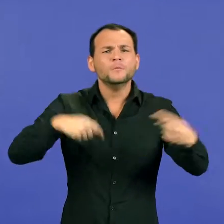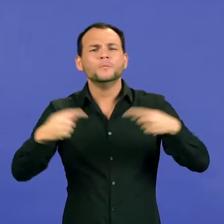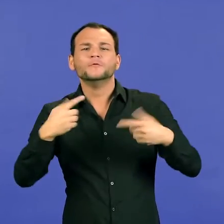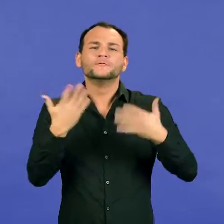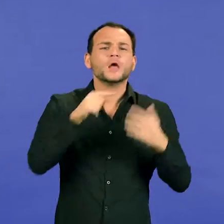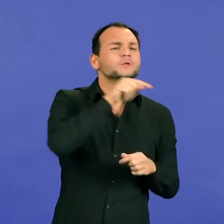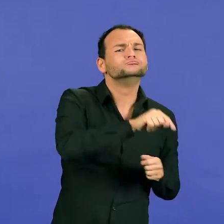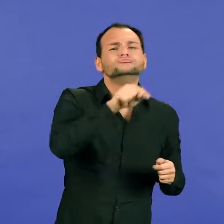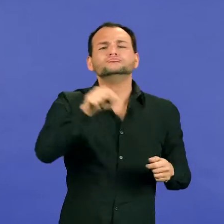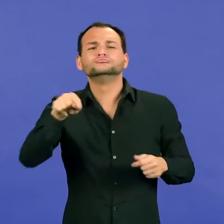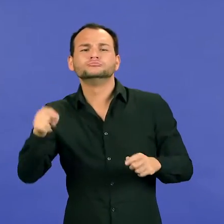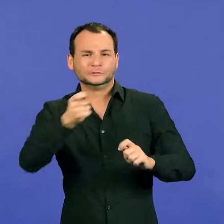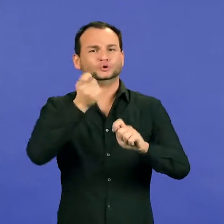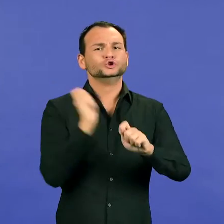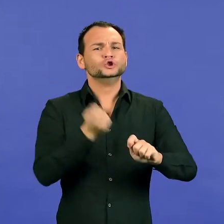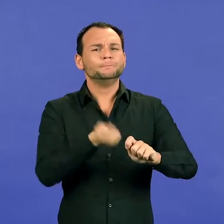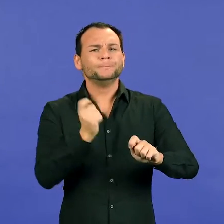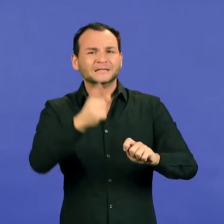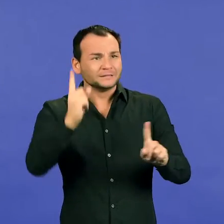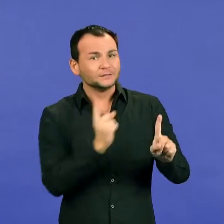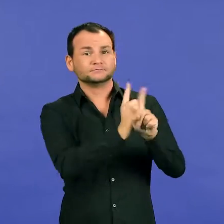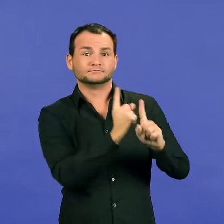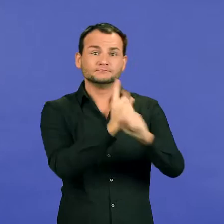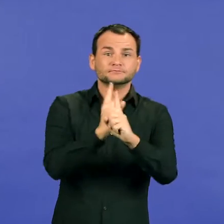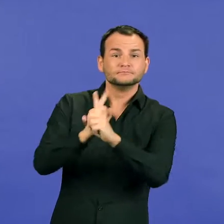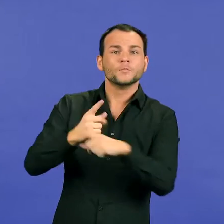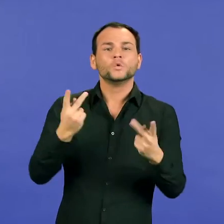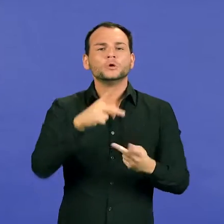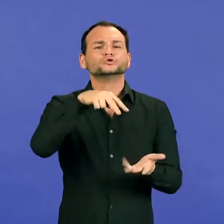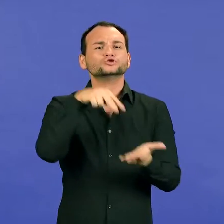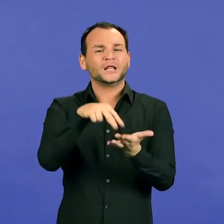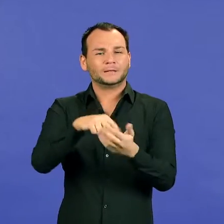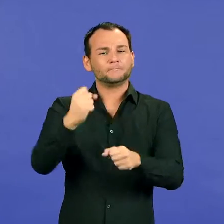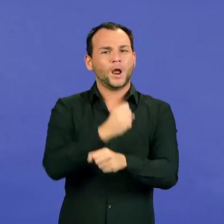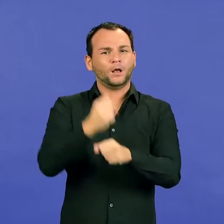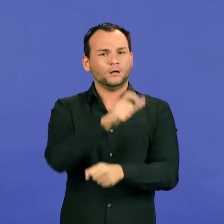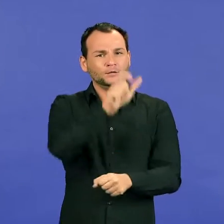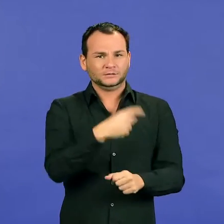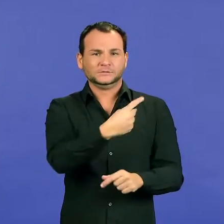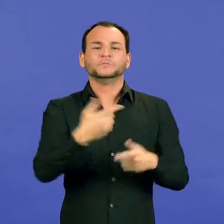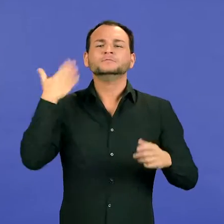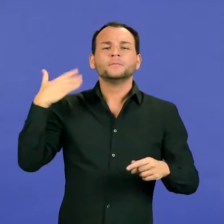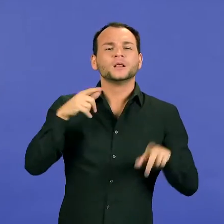Hin und wieder treffen Sie vielleicht auch den Schmied oder den Stellmacher,